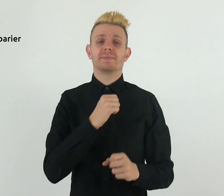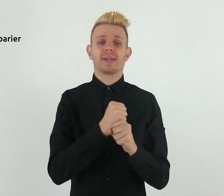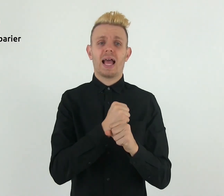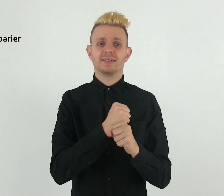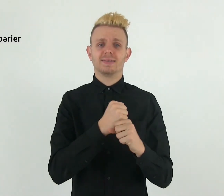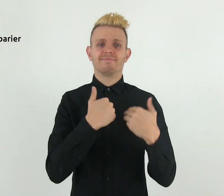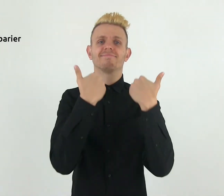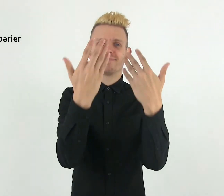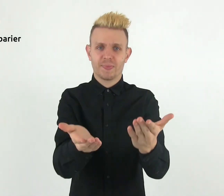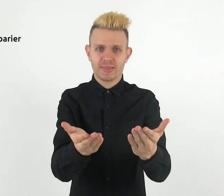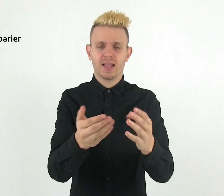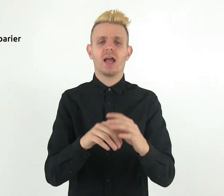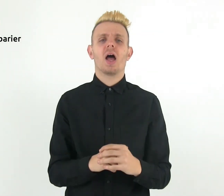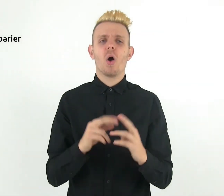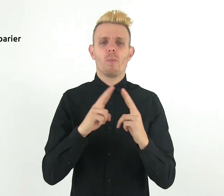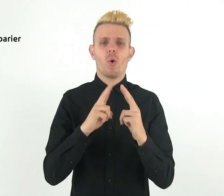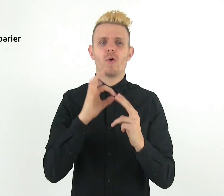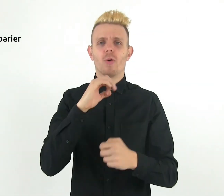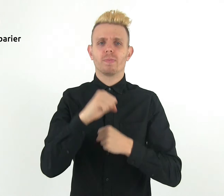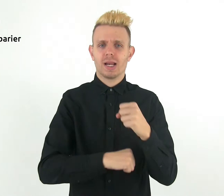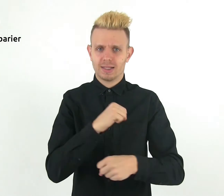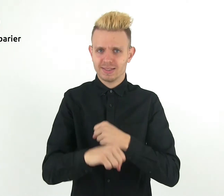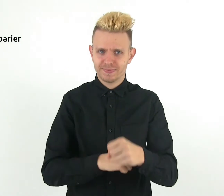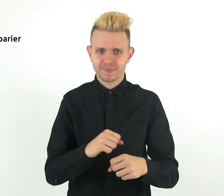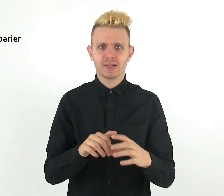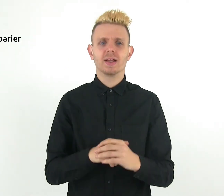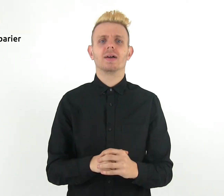Oferujemy: zatrudnienie na umowę o pracę,